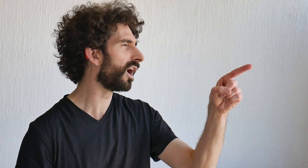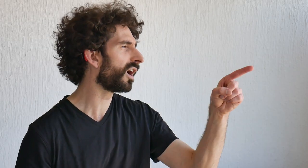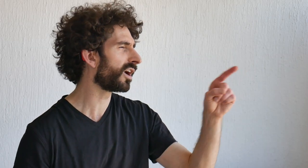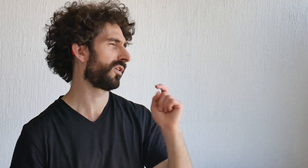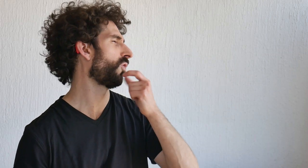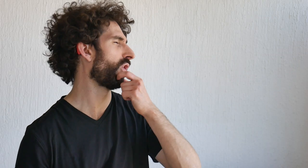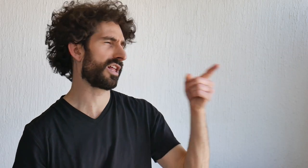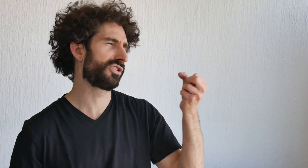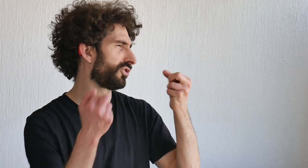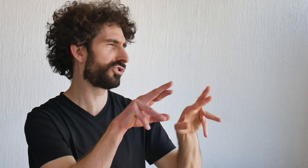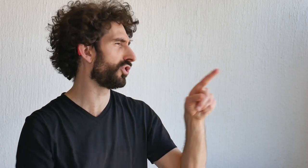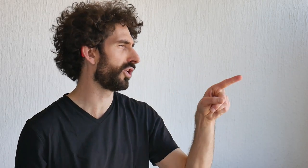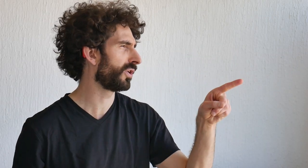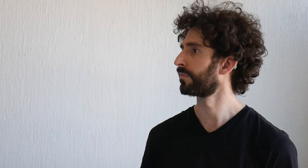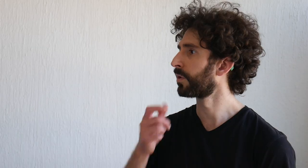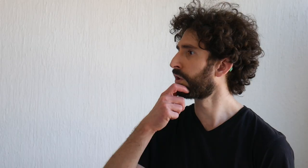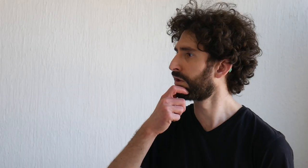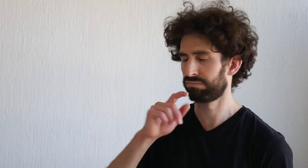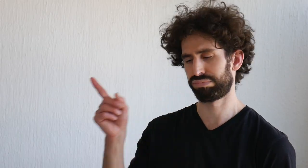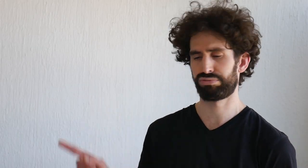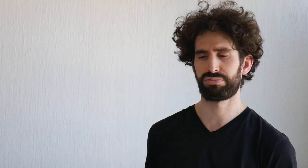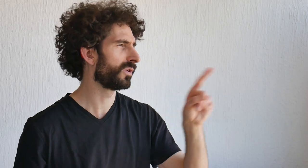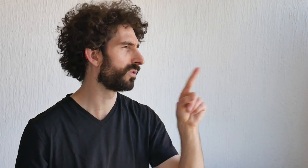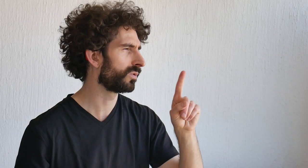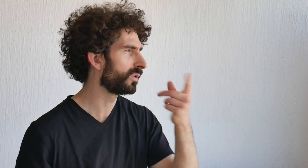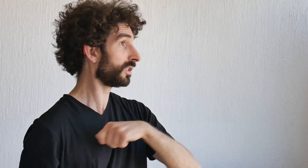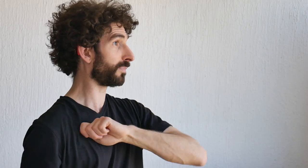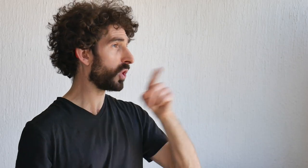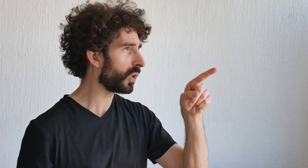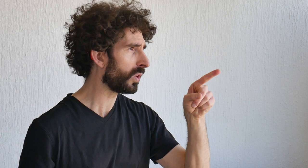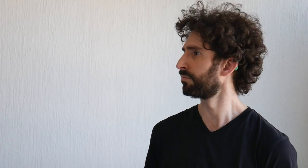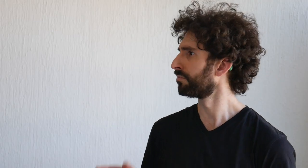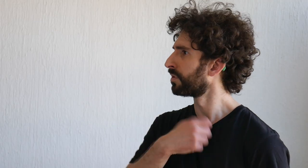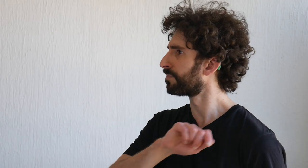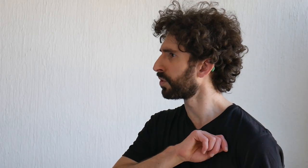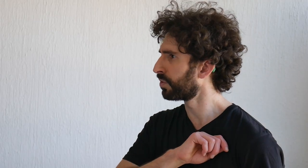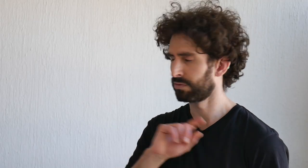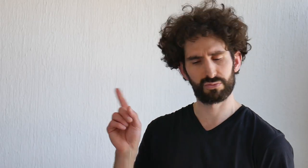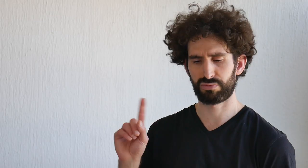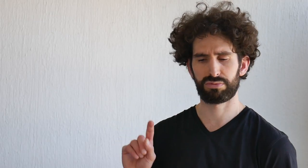Aaaah, tu es anglais, je suis sûr ! Anglais ? Non. Espagnol ? Non.